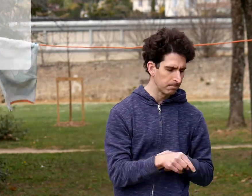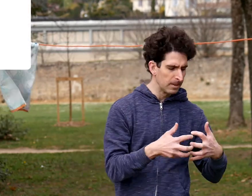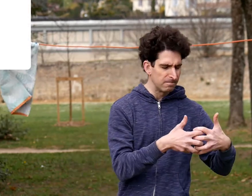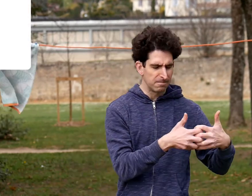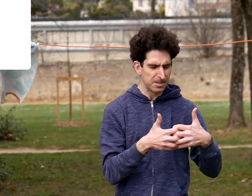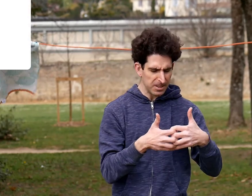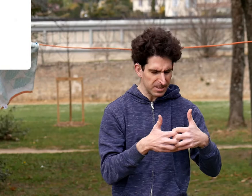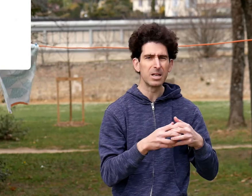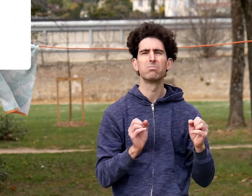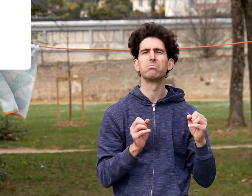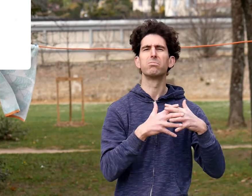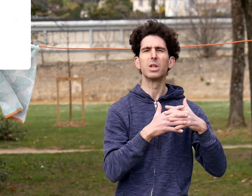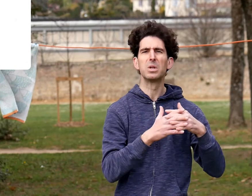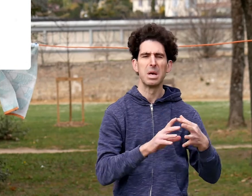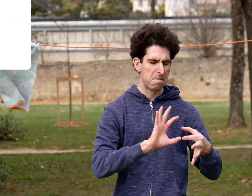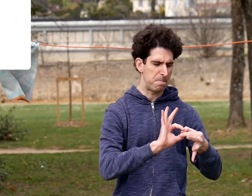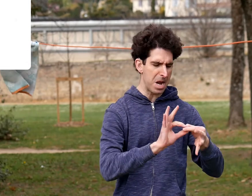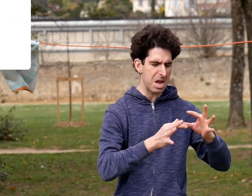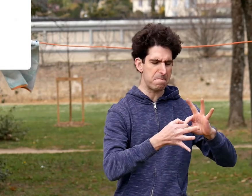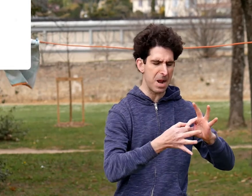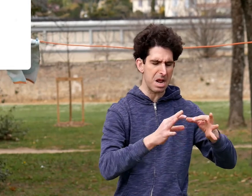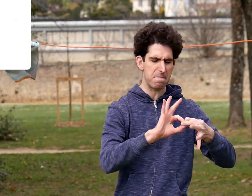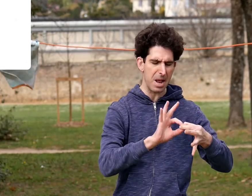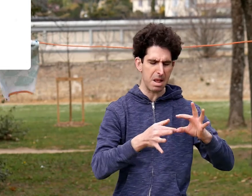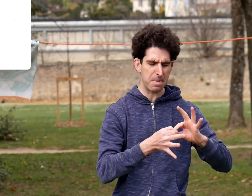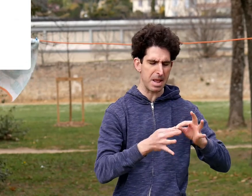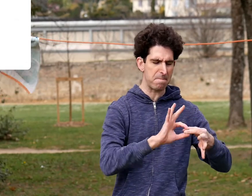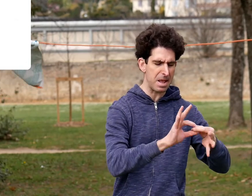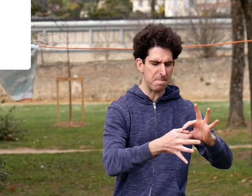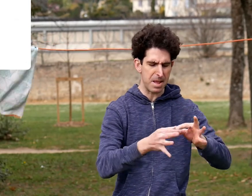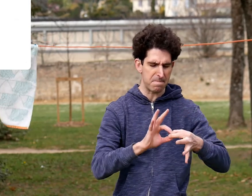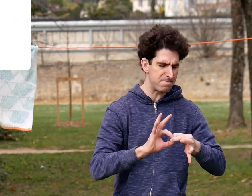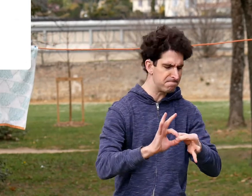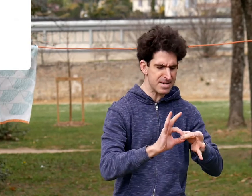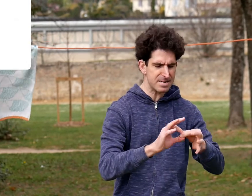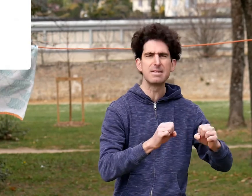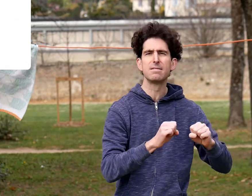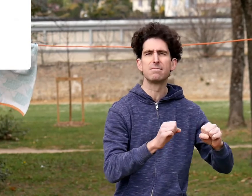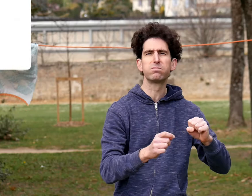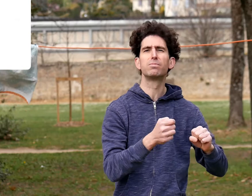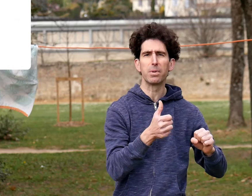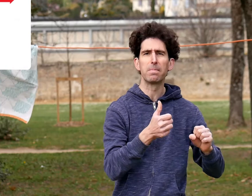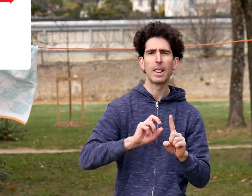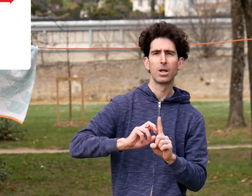Dans l'eau solide, les molécules sont fortement liées entre-elles. Elles bougent peu.